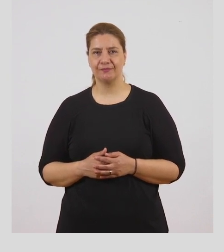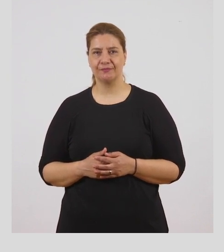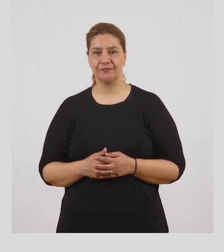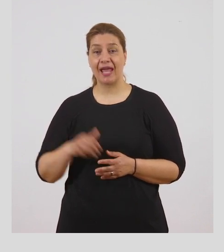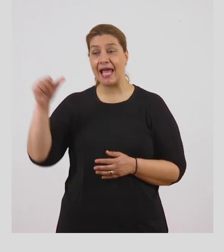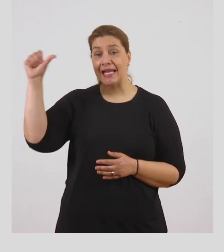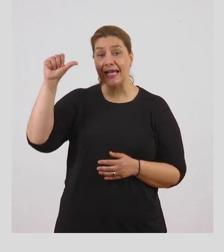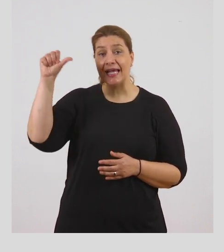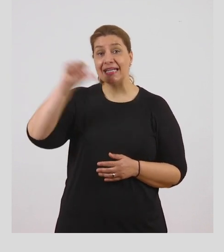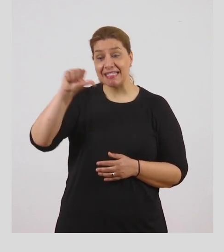νερόβραστος,